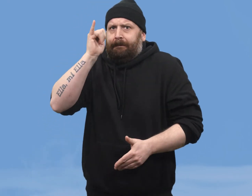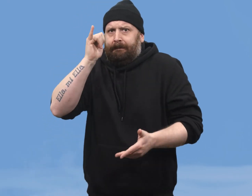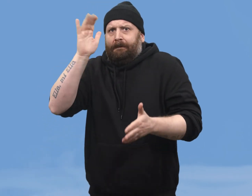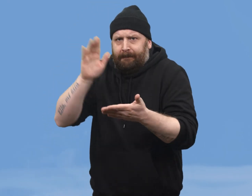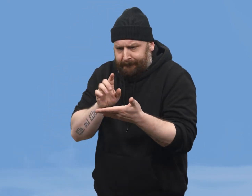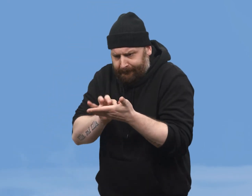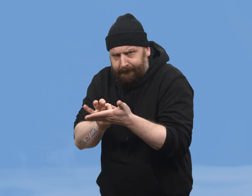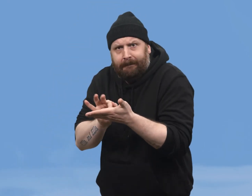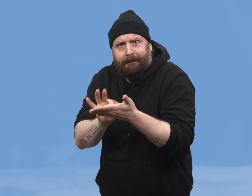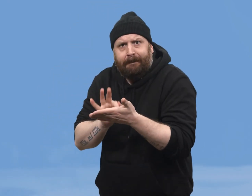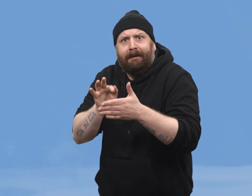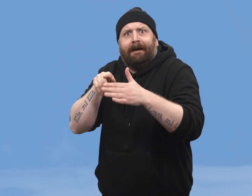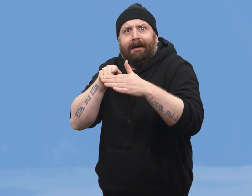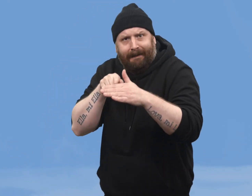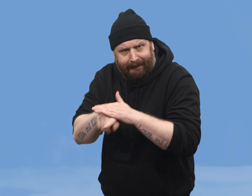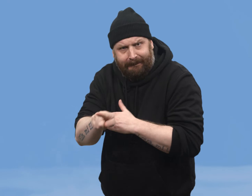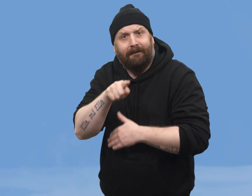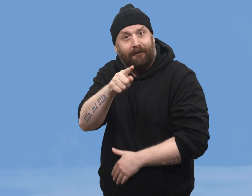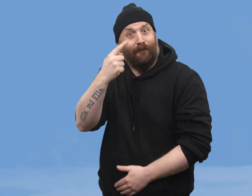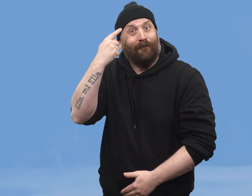Med en gang du fyller inn informasjonen for å logge inn, -